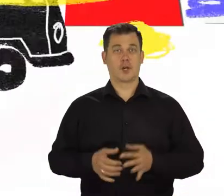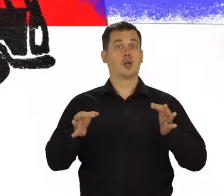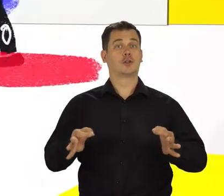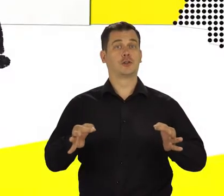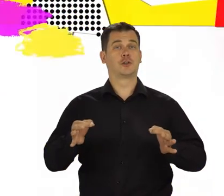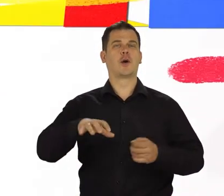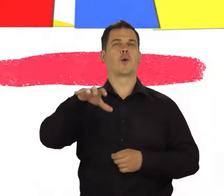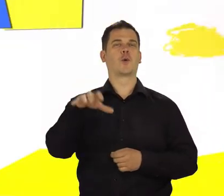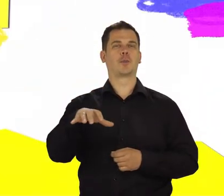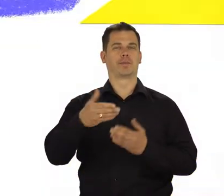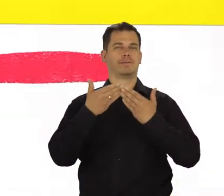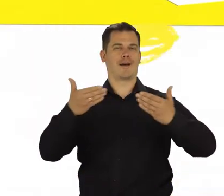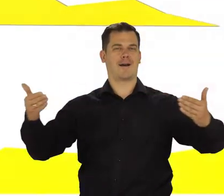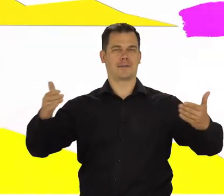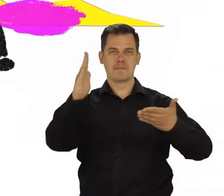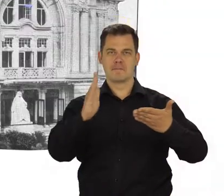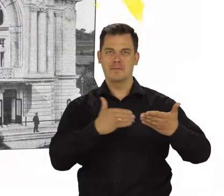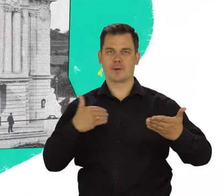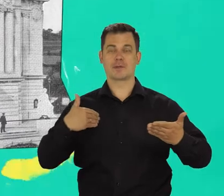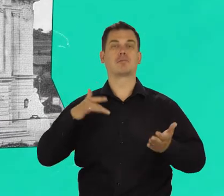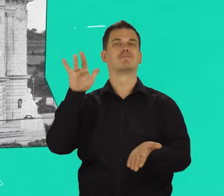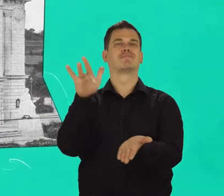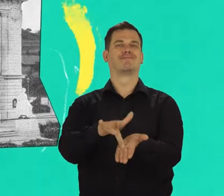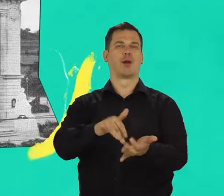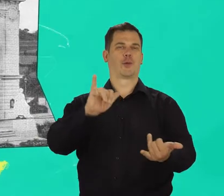Dziś ekipa Teatralnej Mapy Polski dotarła do Torunia.